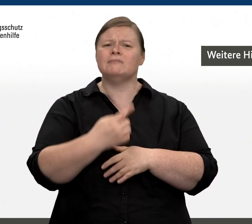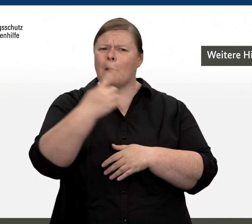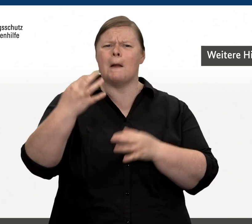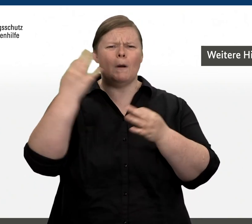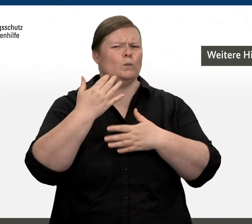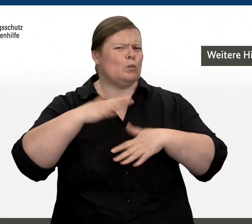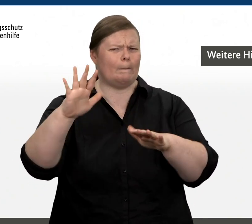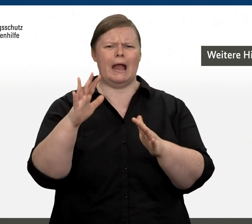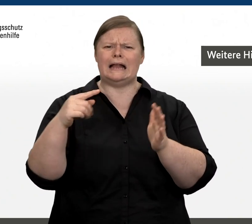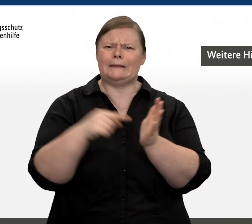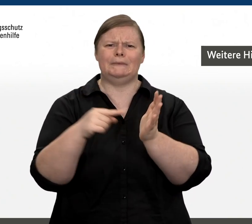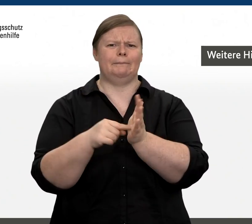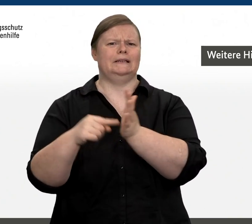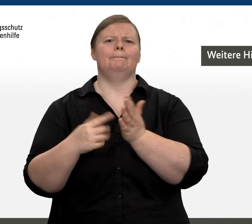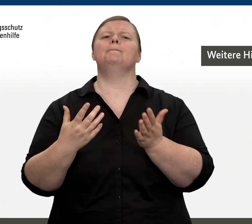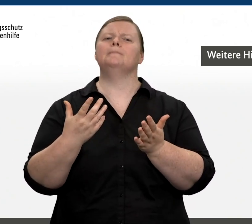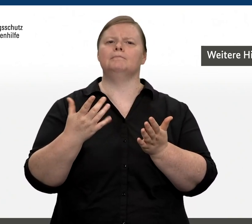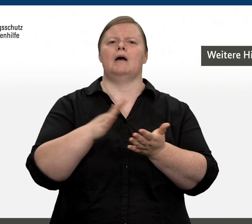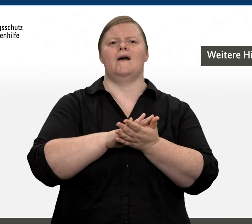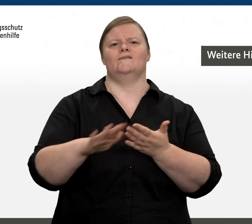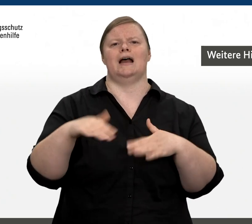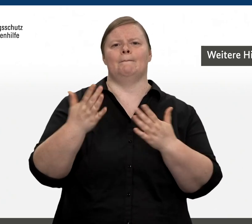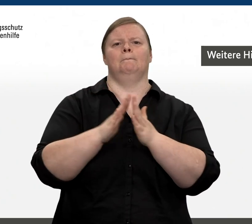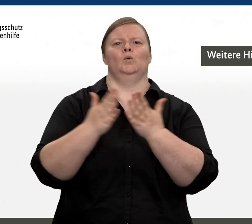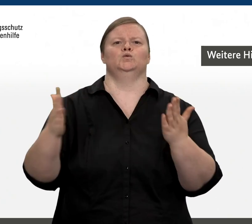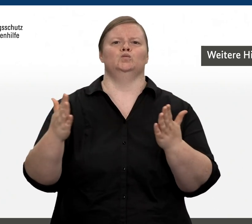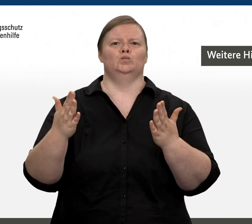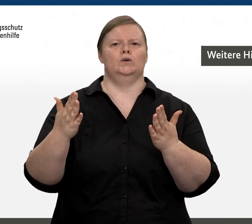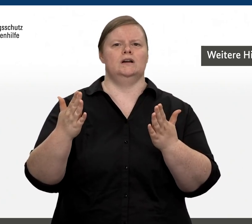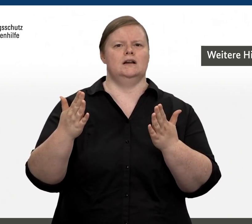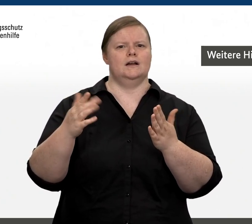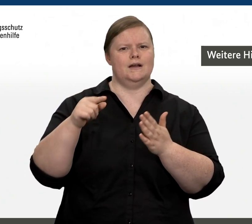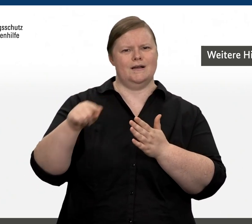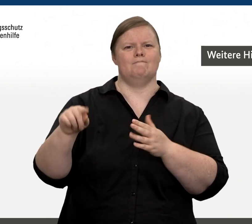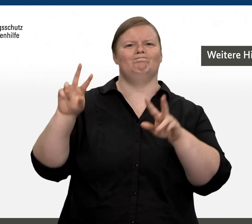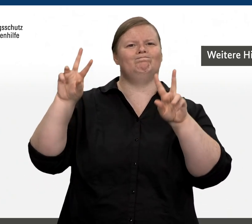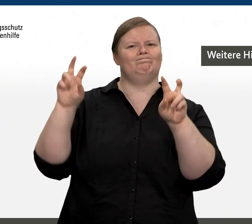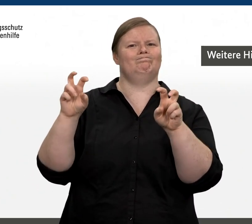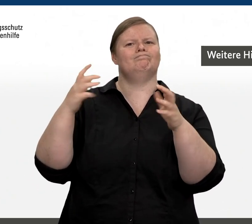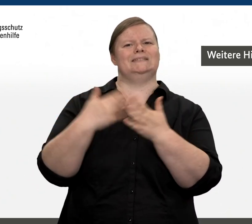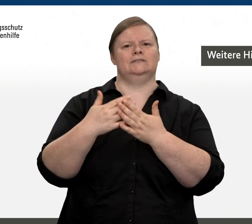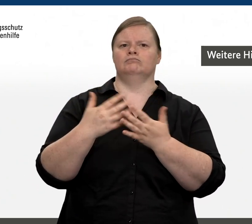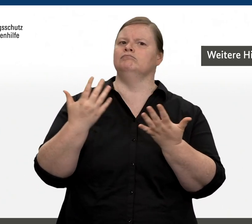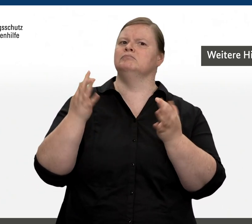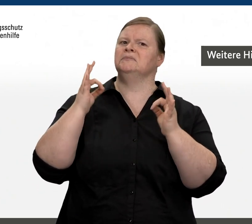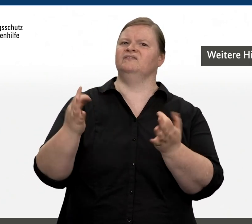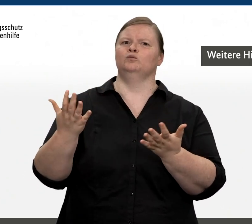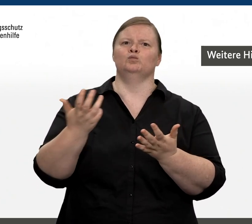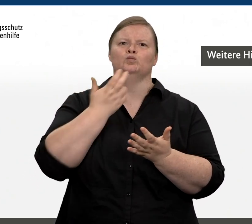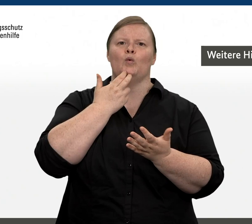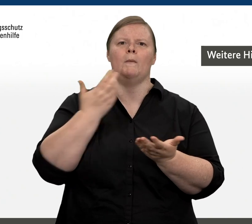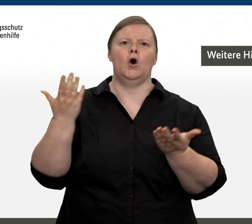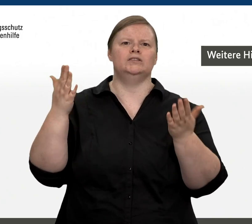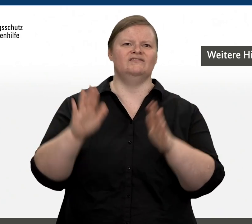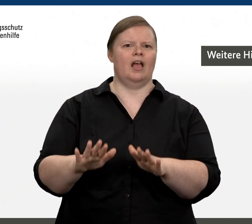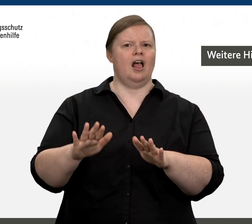Weitere Tipps finden Sie auch in der Broschüre